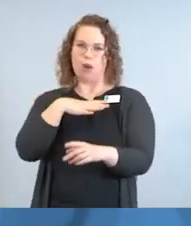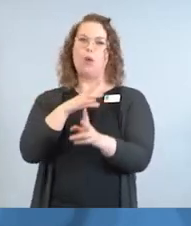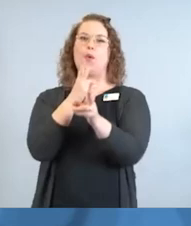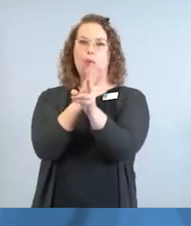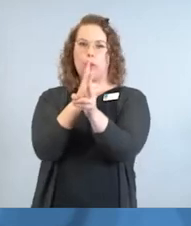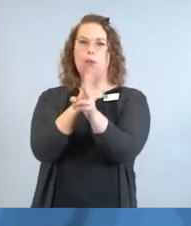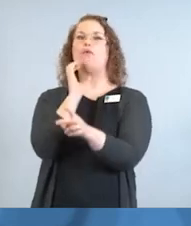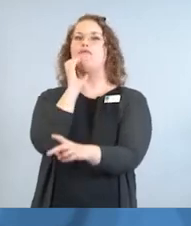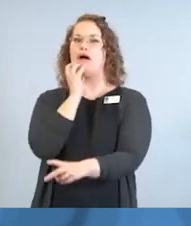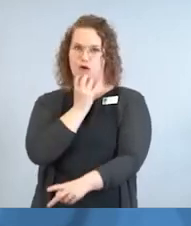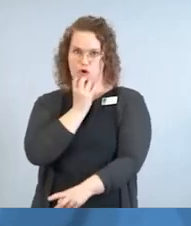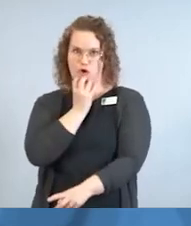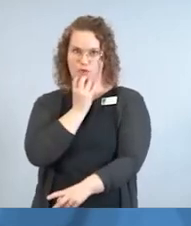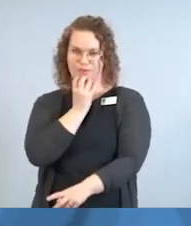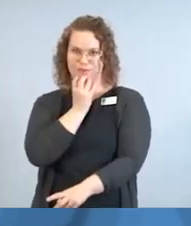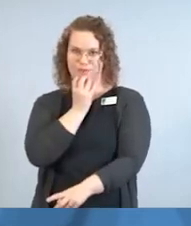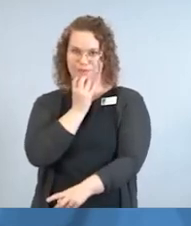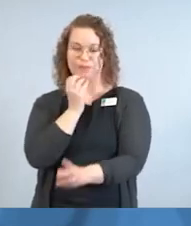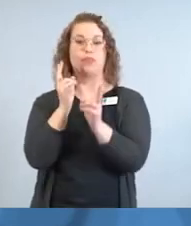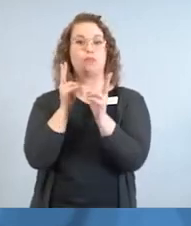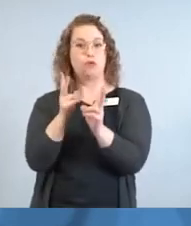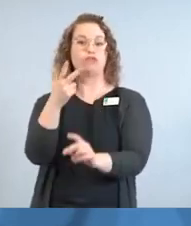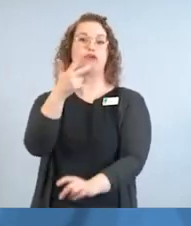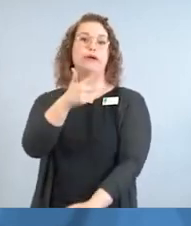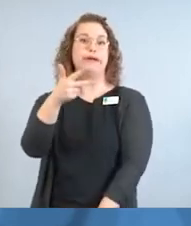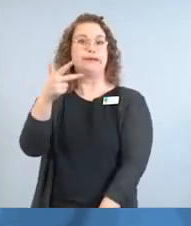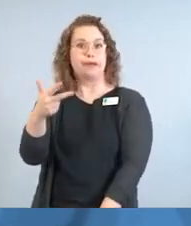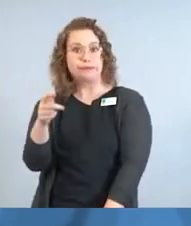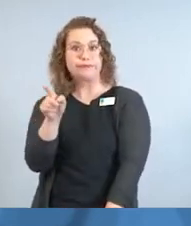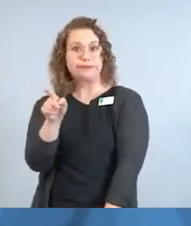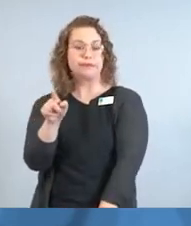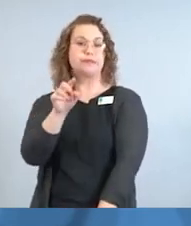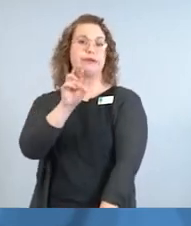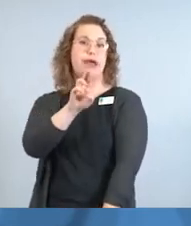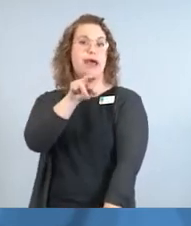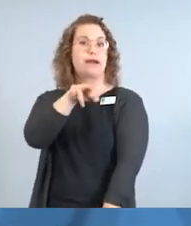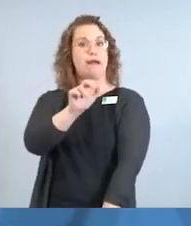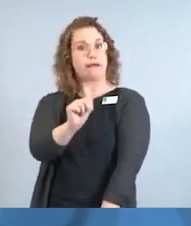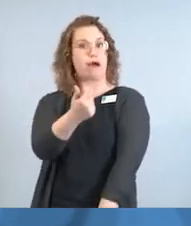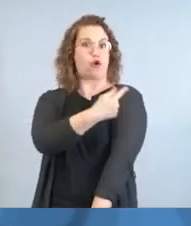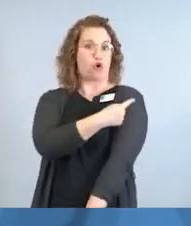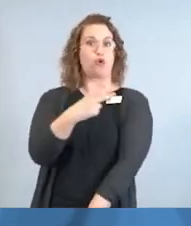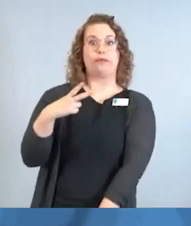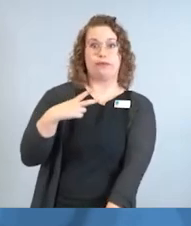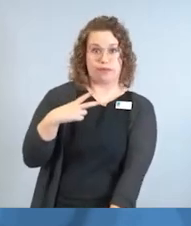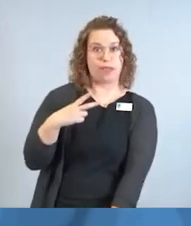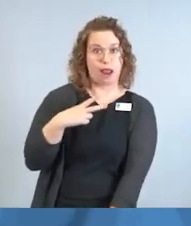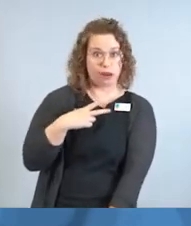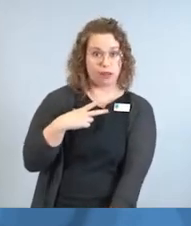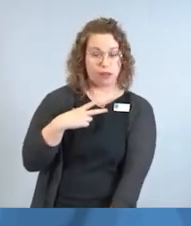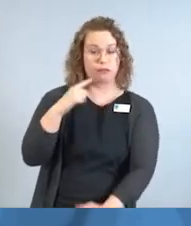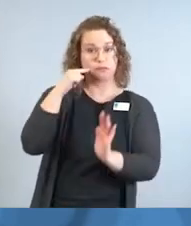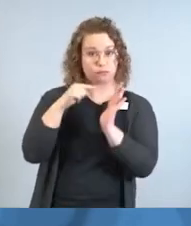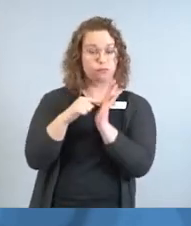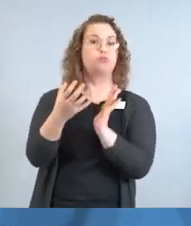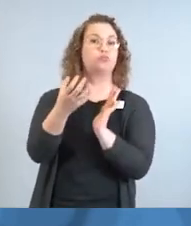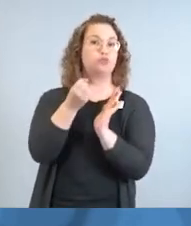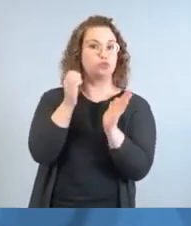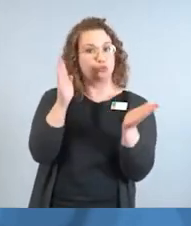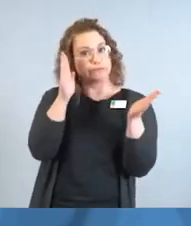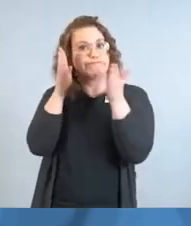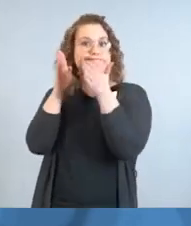Koska heillä on hyvin paljon RNA-rokotteita, he keskittävät RNA-rokotteet siihen ikäryhmään.